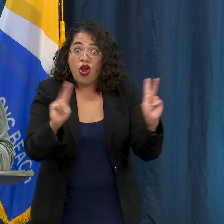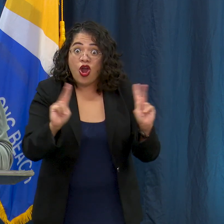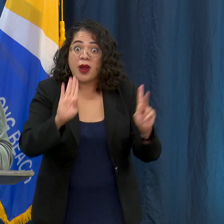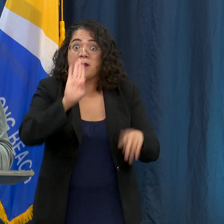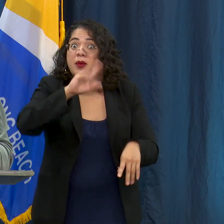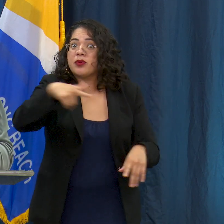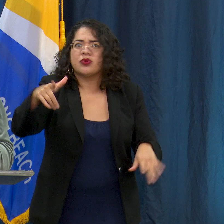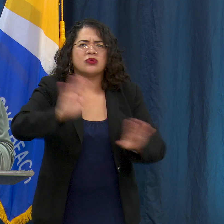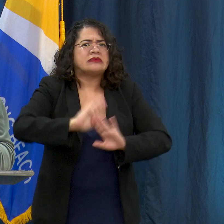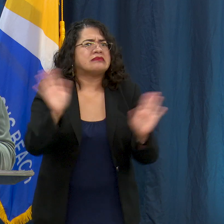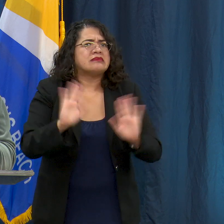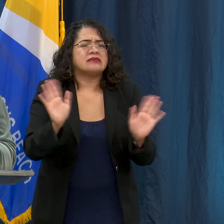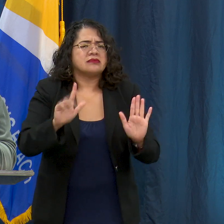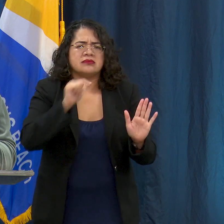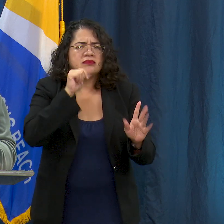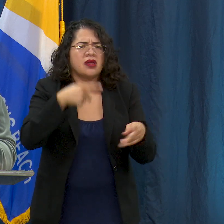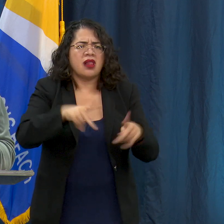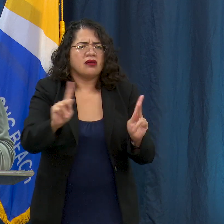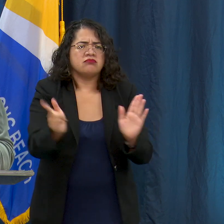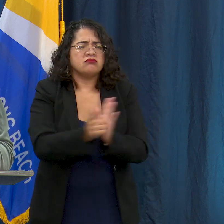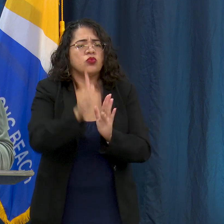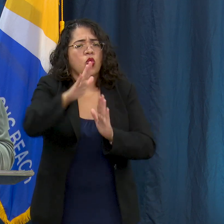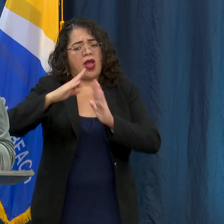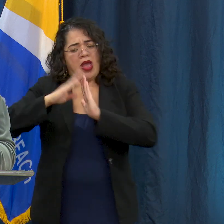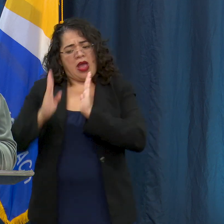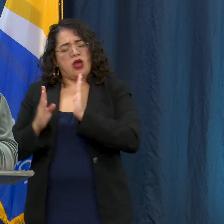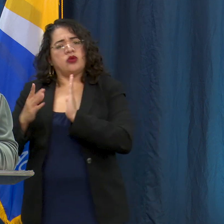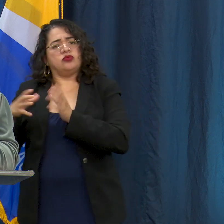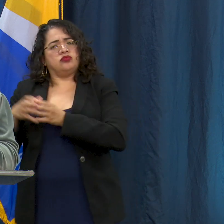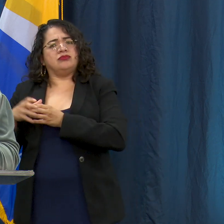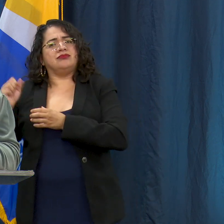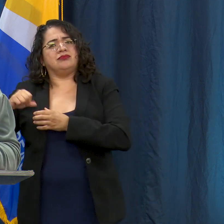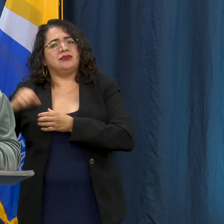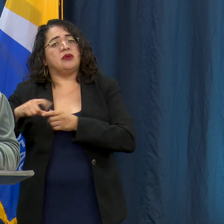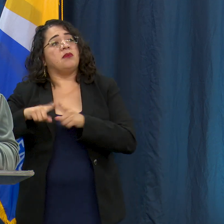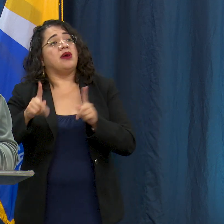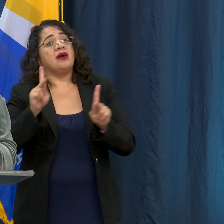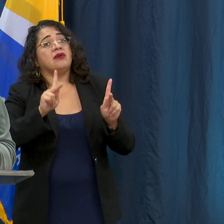sociales pueden pro Pagar rapid Ament a otra bola del Corona B rows